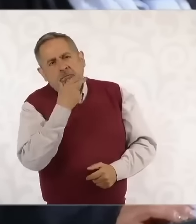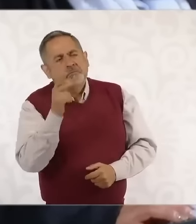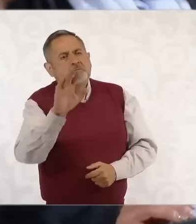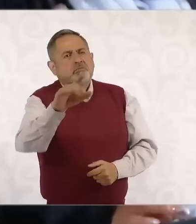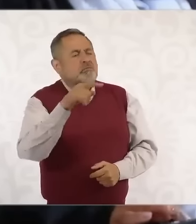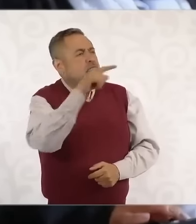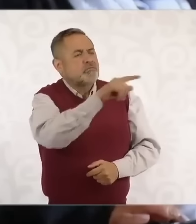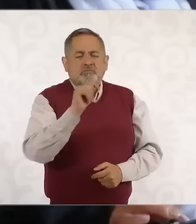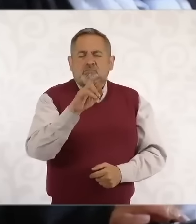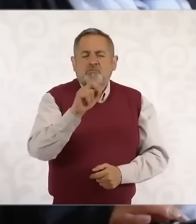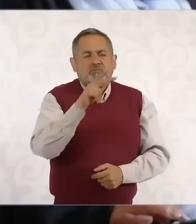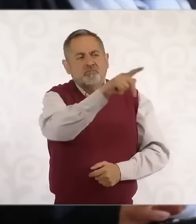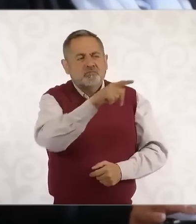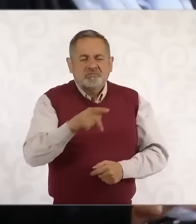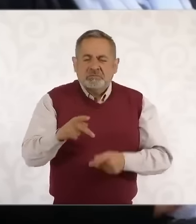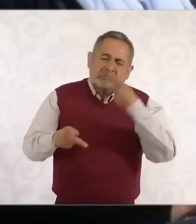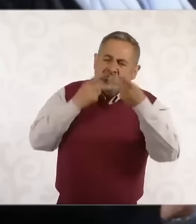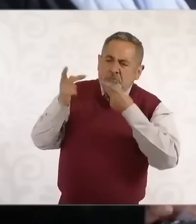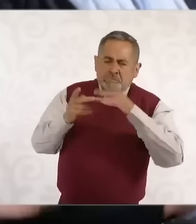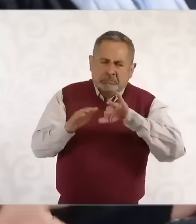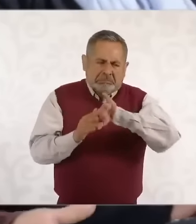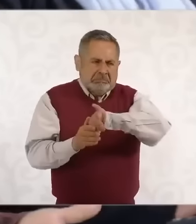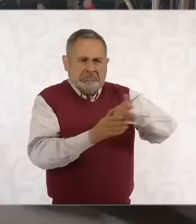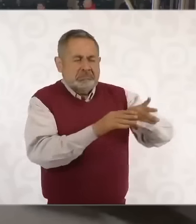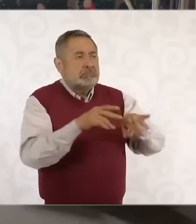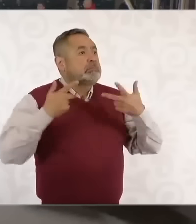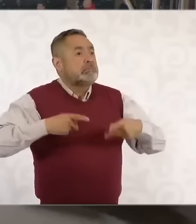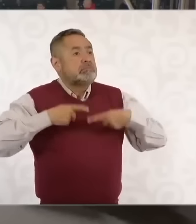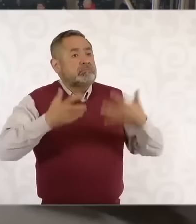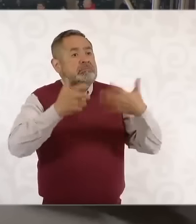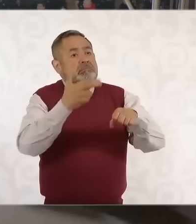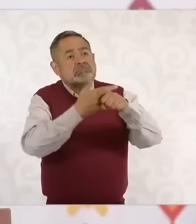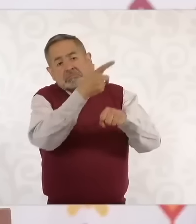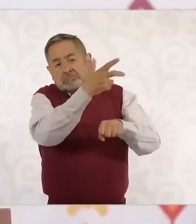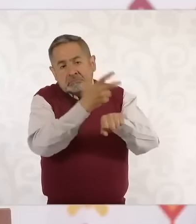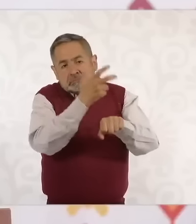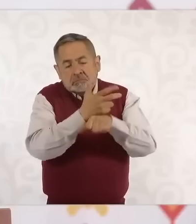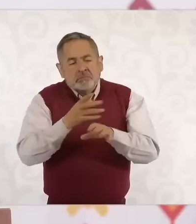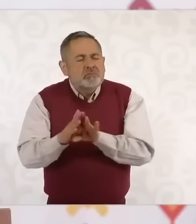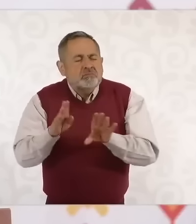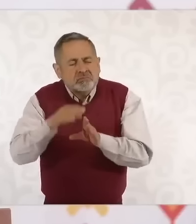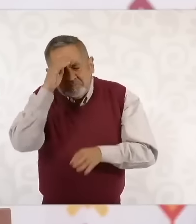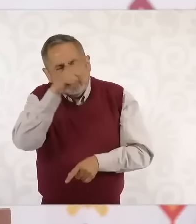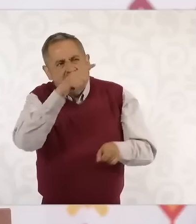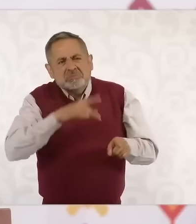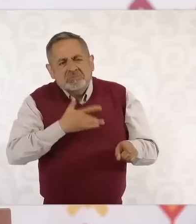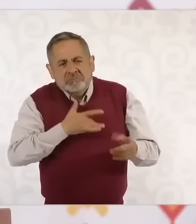negociadores estadounidenses al arrancar? Bueno, hemos hecho un muy buen diálogo, muy profesional,